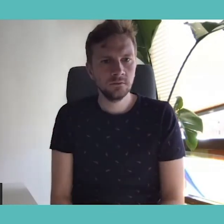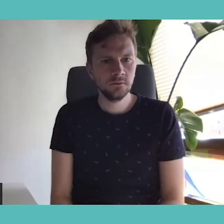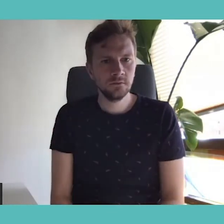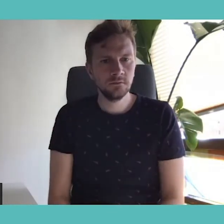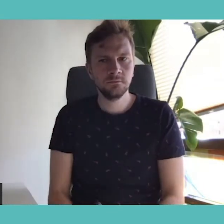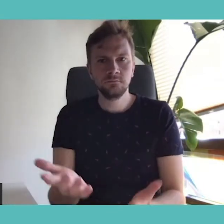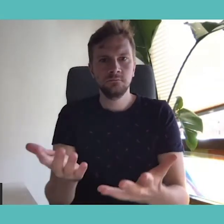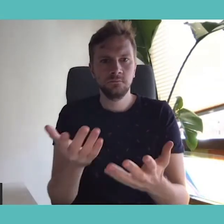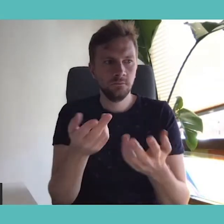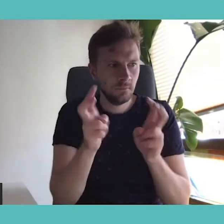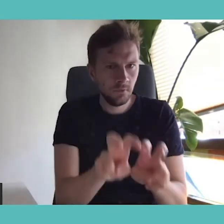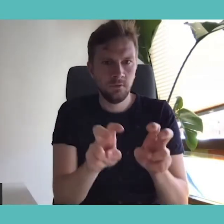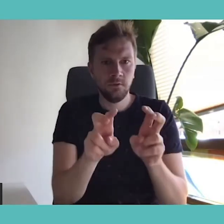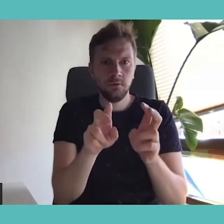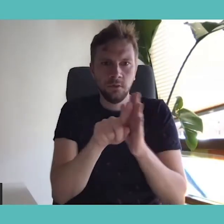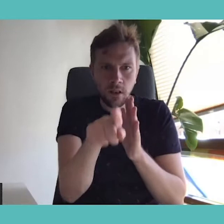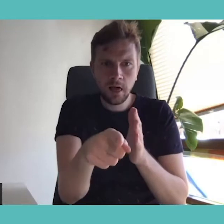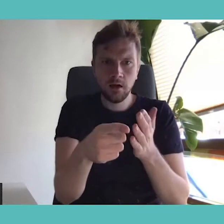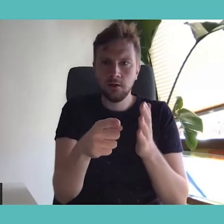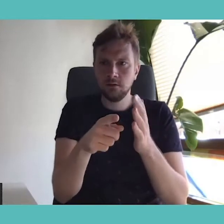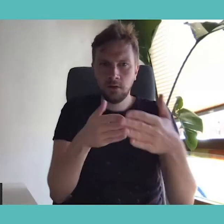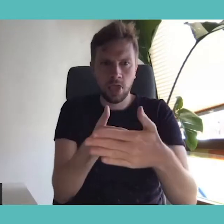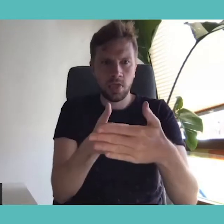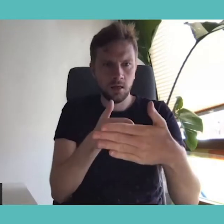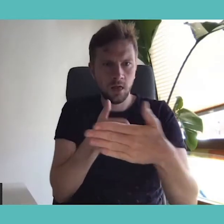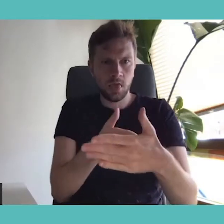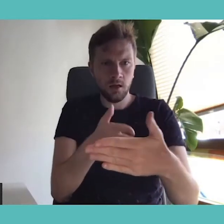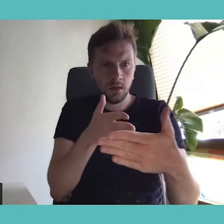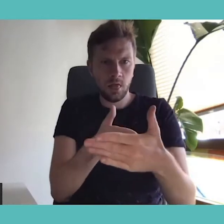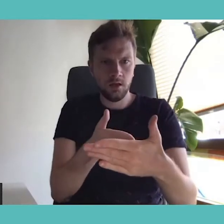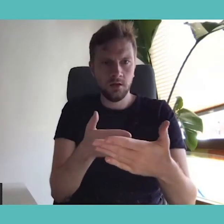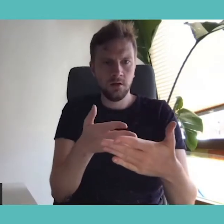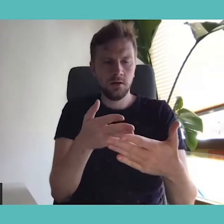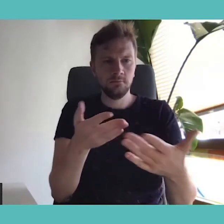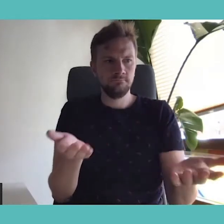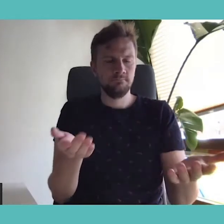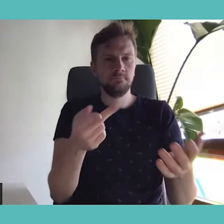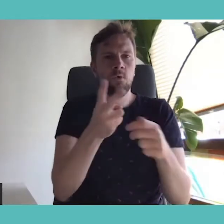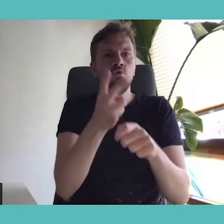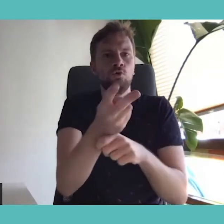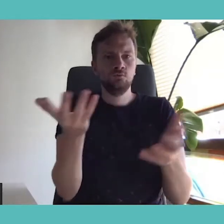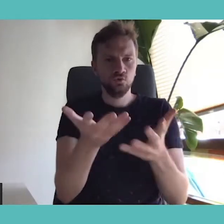No właśnie... Powstawało coraz więcej barier. Gdzie jest ta dostępność?